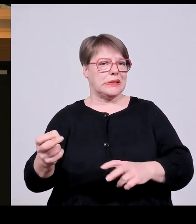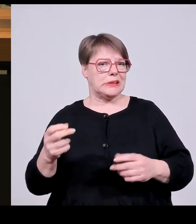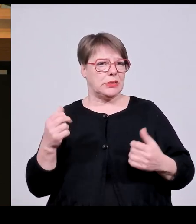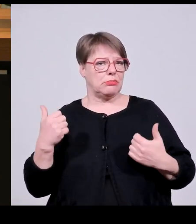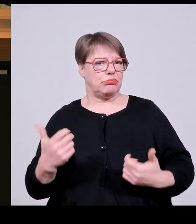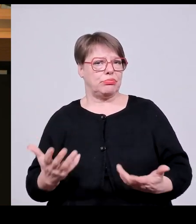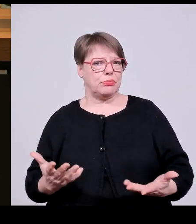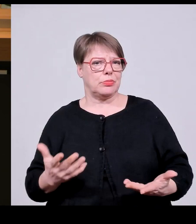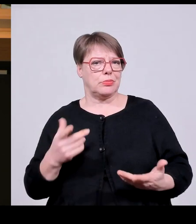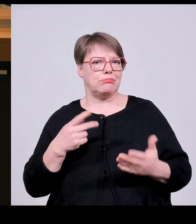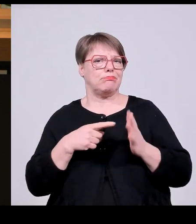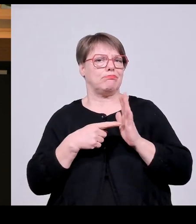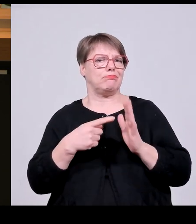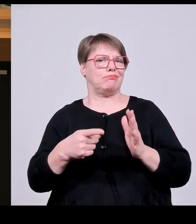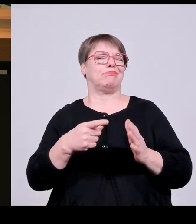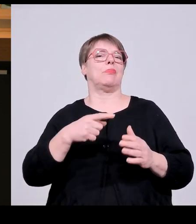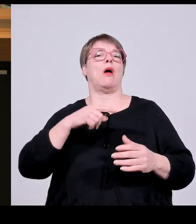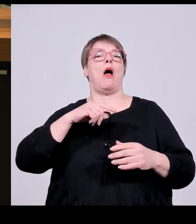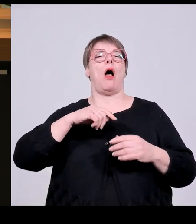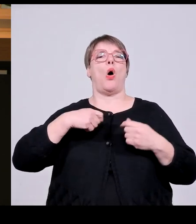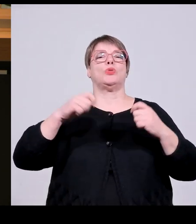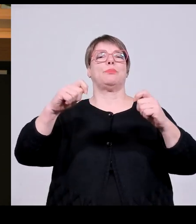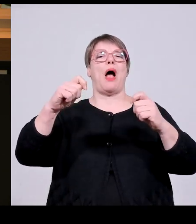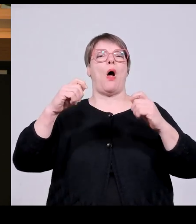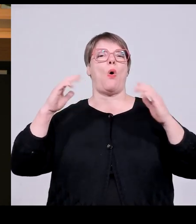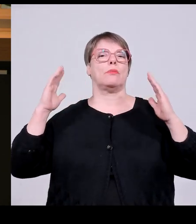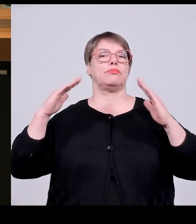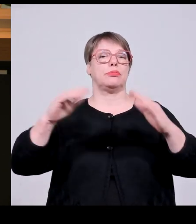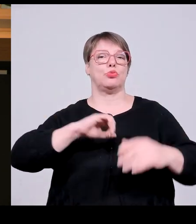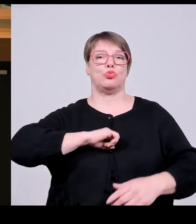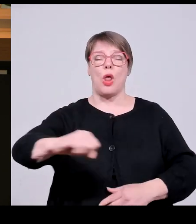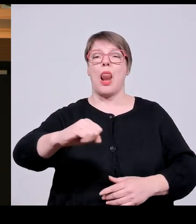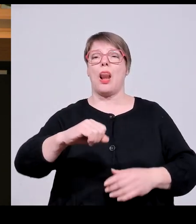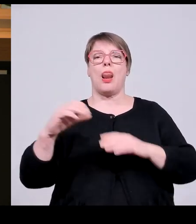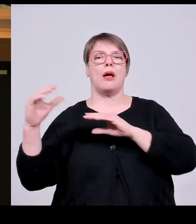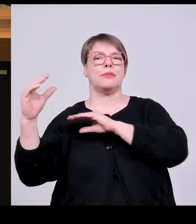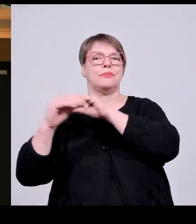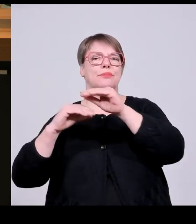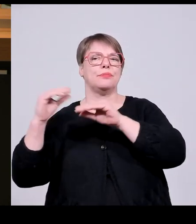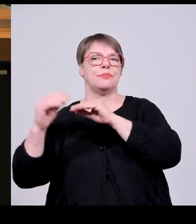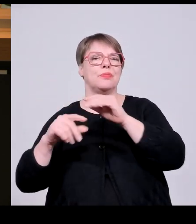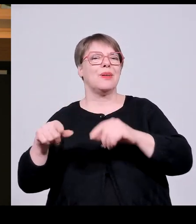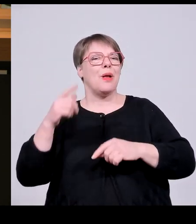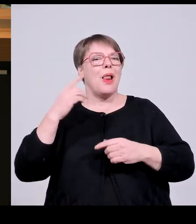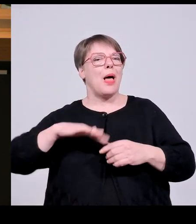Deshalb kann ich an dieser Stelle Sie nur erneut auffordern: